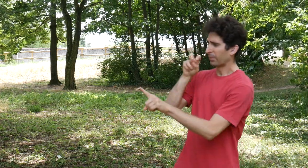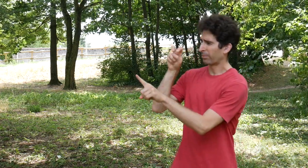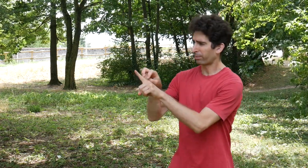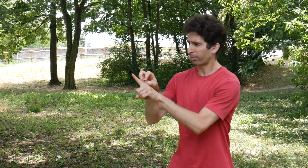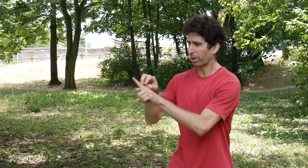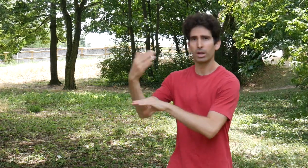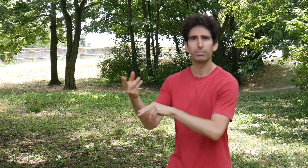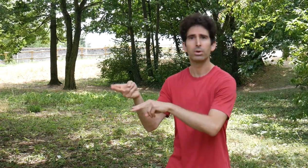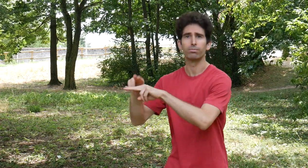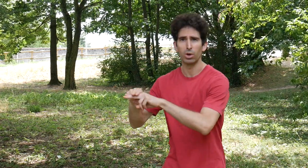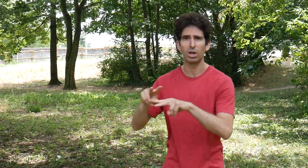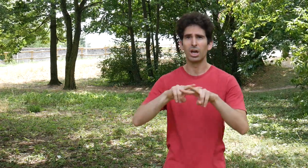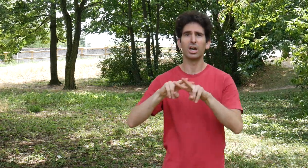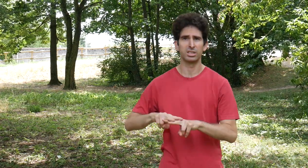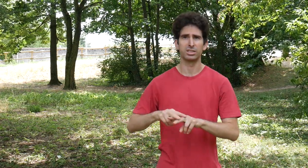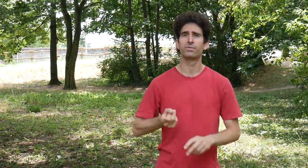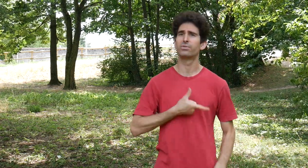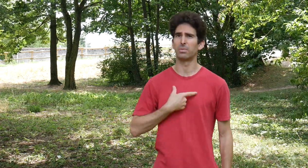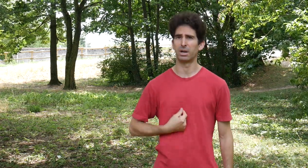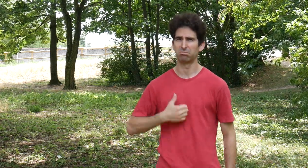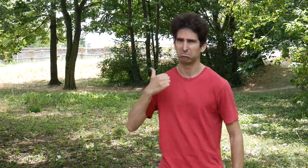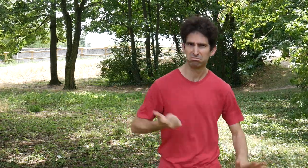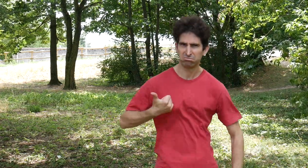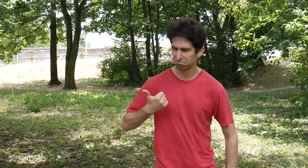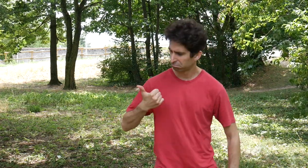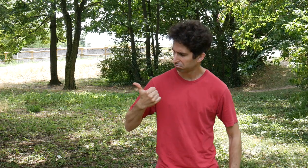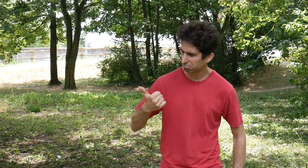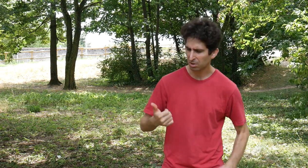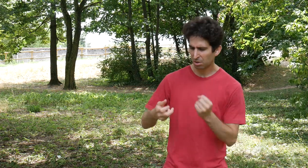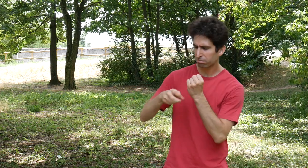Après accouplement, le mâle meurt et reste la femelle. Elle seule